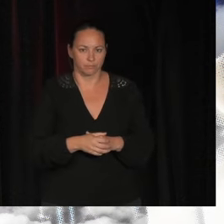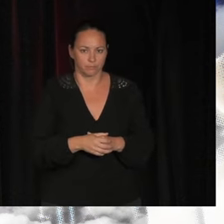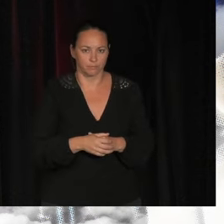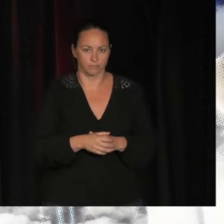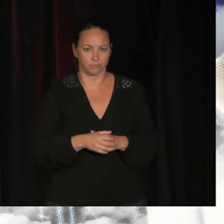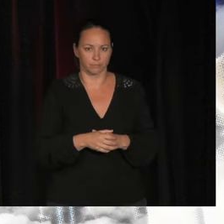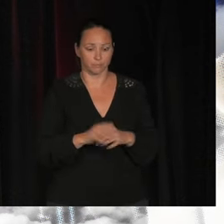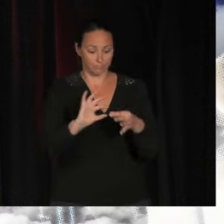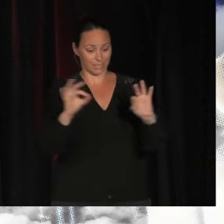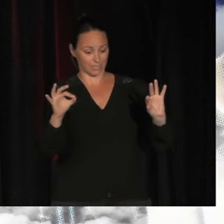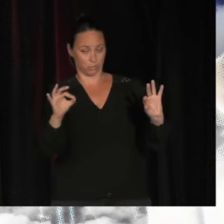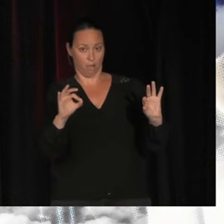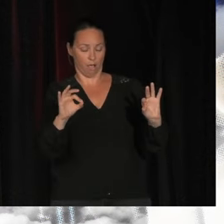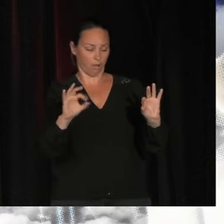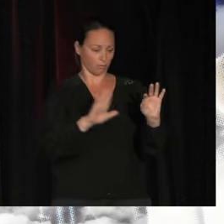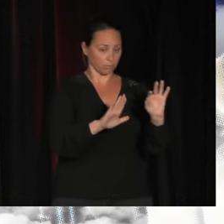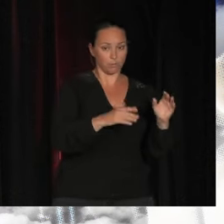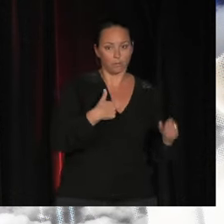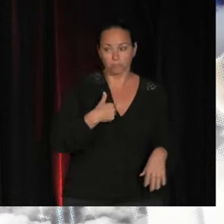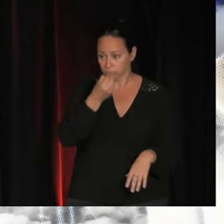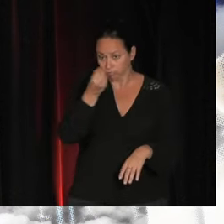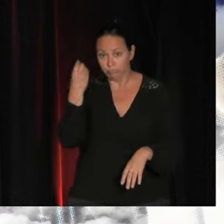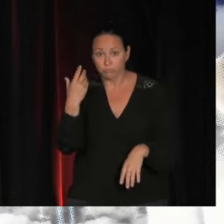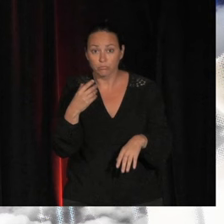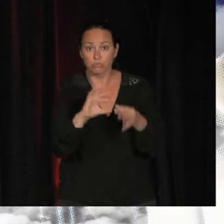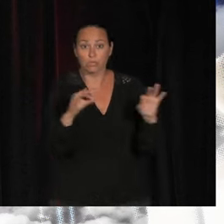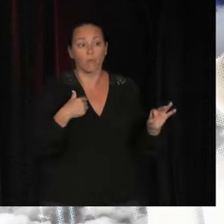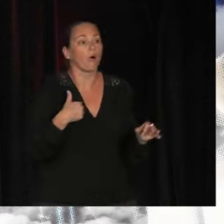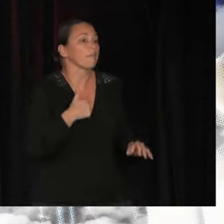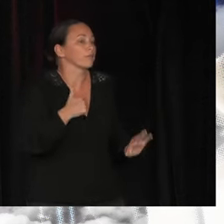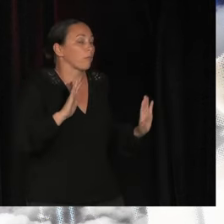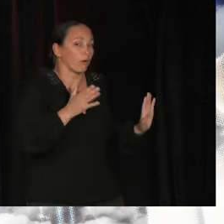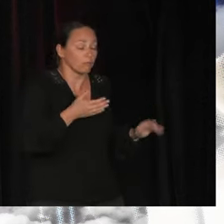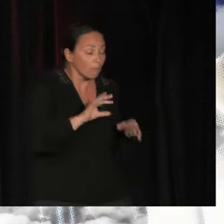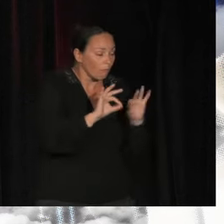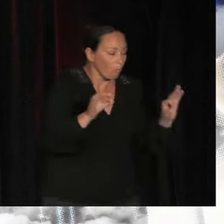au lore alors qu'on n'en a rien à faire de l'histoire ?" Je prends un petit cas personnel. Dans le jeu, il y a beaucoup de (voice-sign).